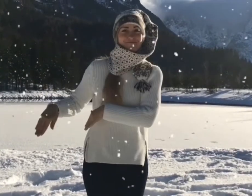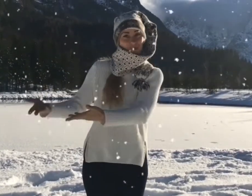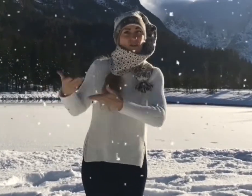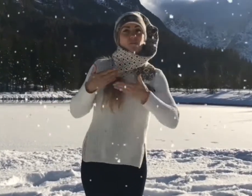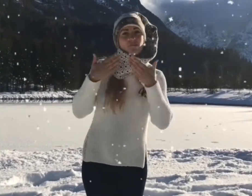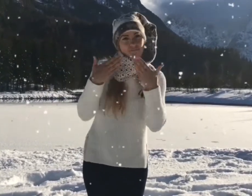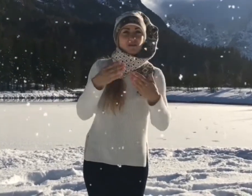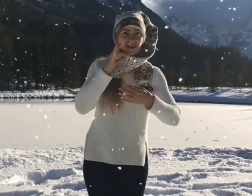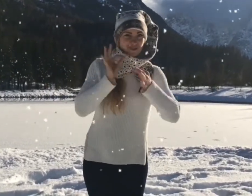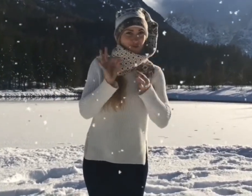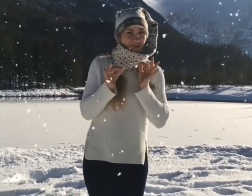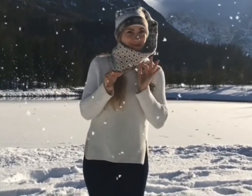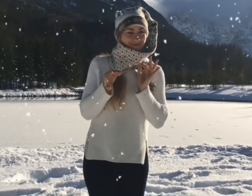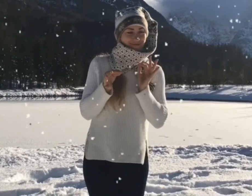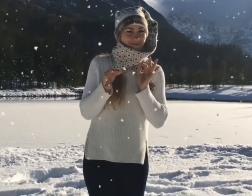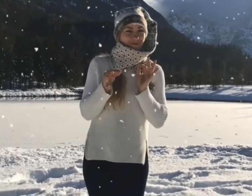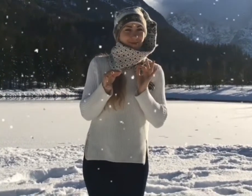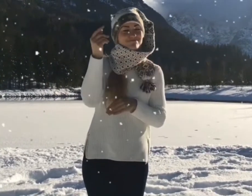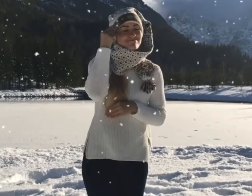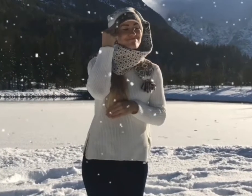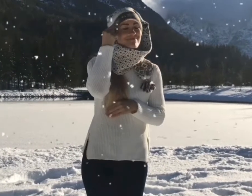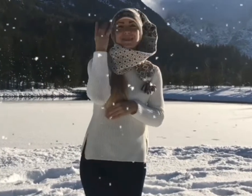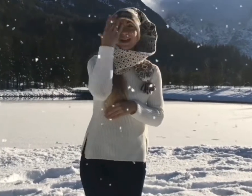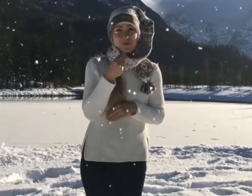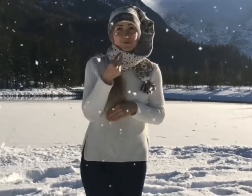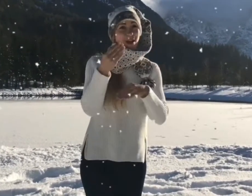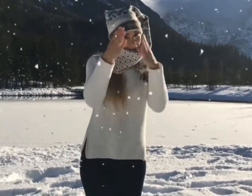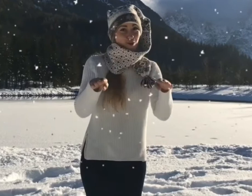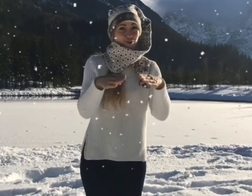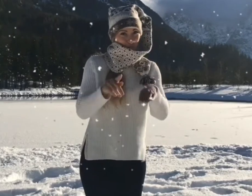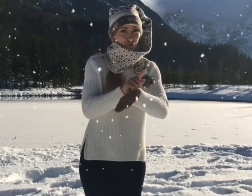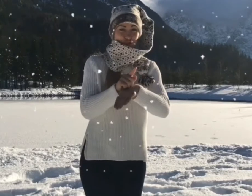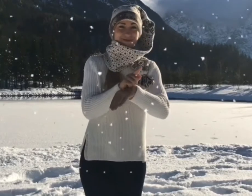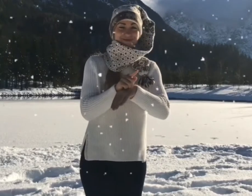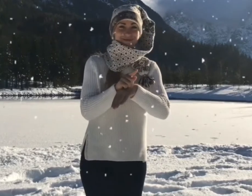Lahko pa smo hvaležni za novo izkušnjo Pomislimo na najlepši božični čas.